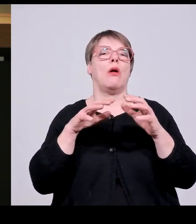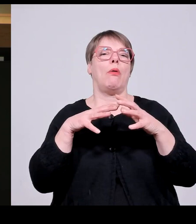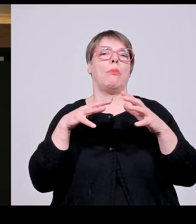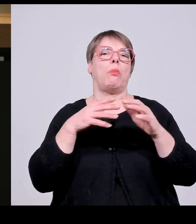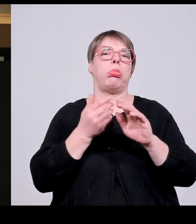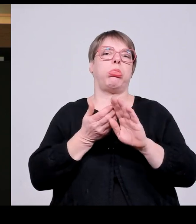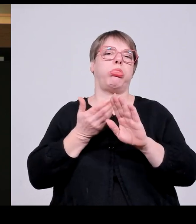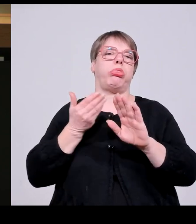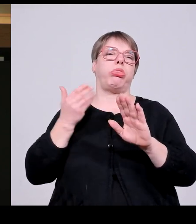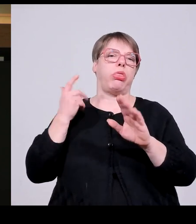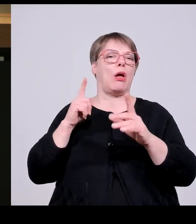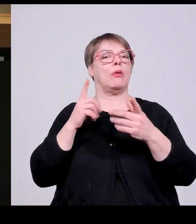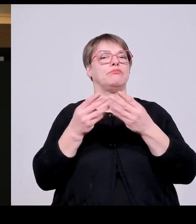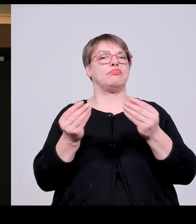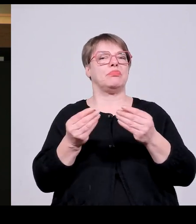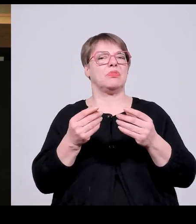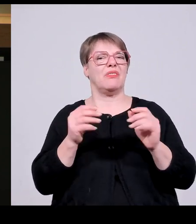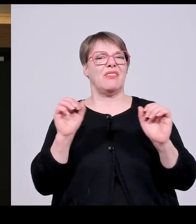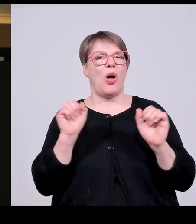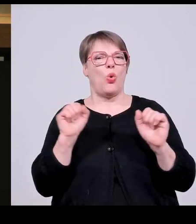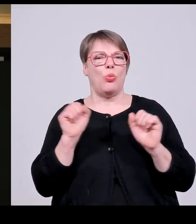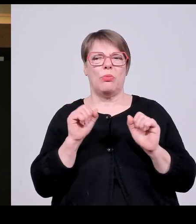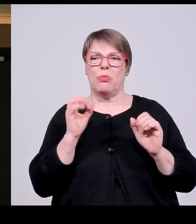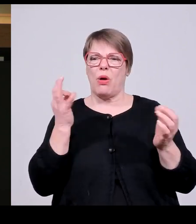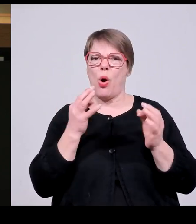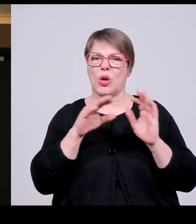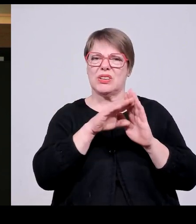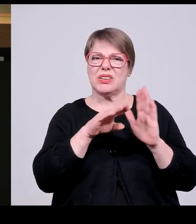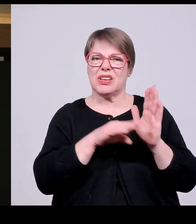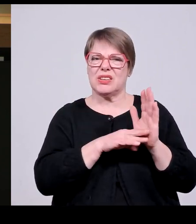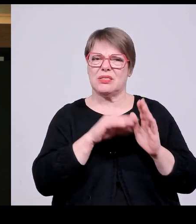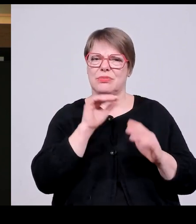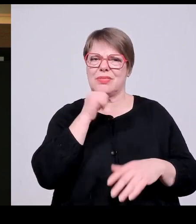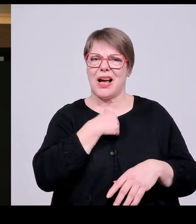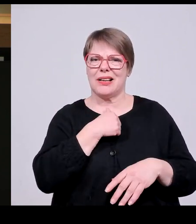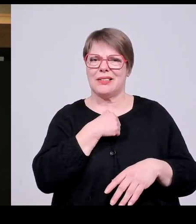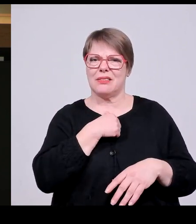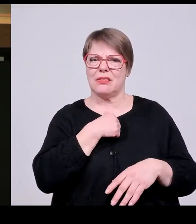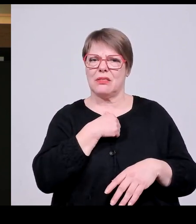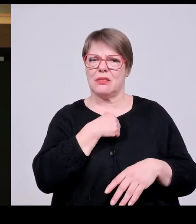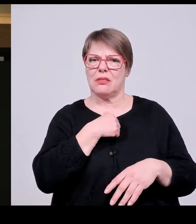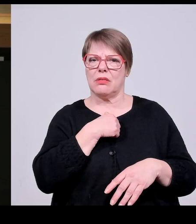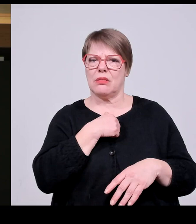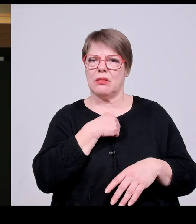für die British Library oder für die Anna Amalia Bibliothek in Weimar. Nein.